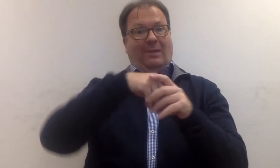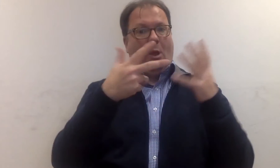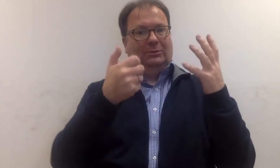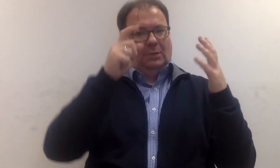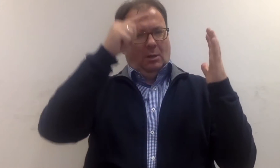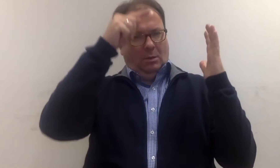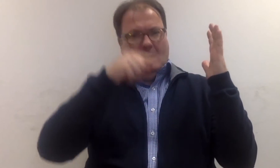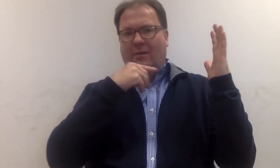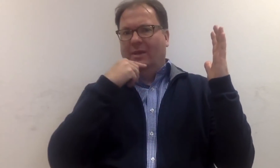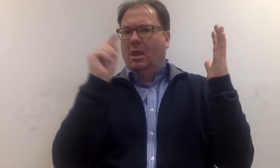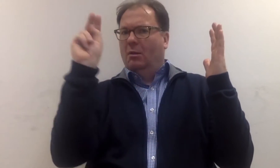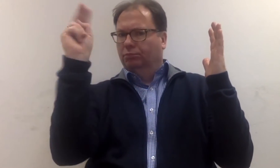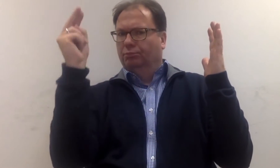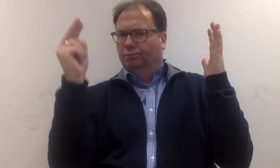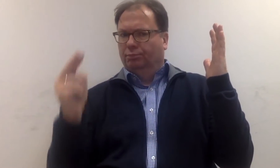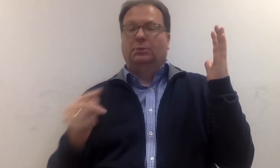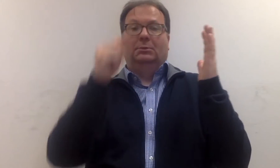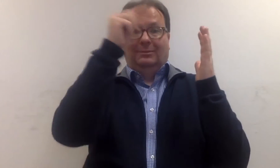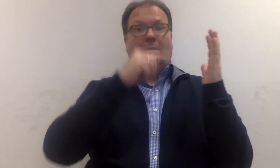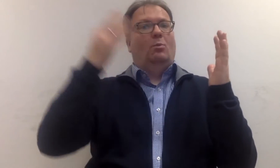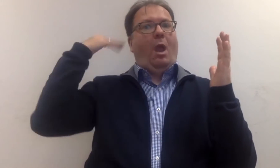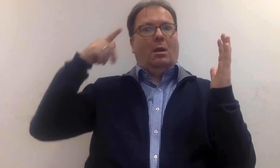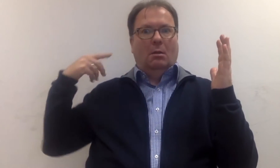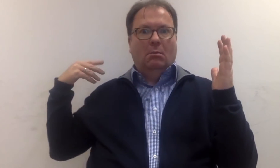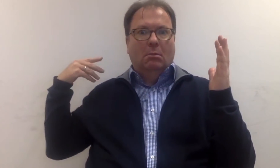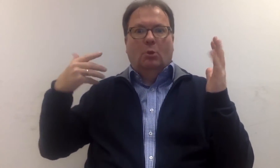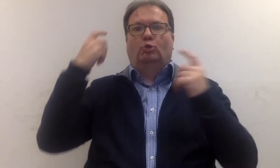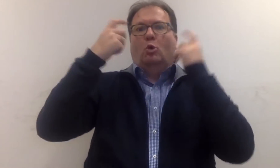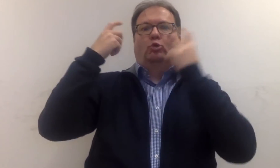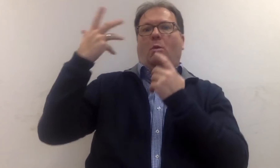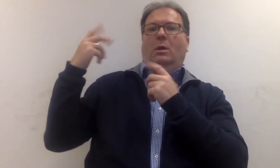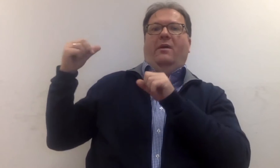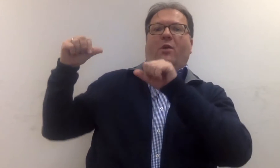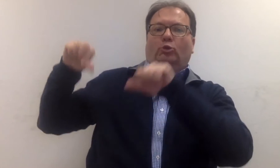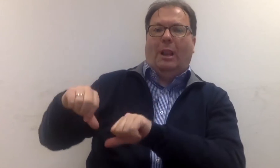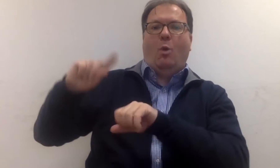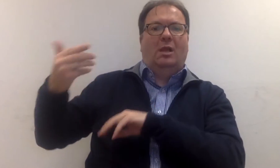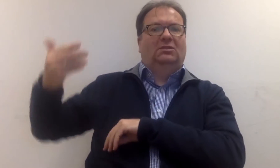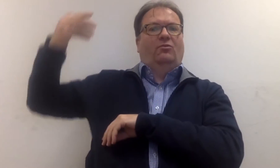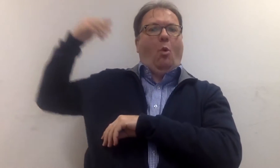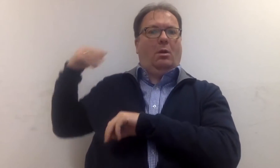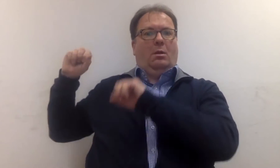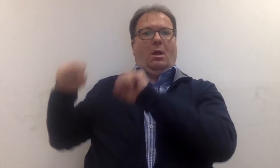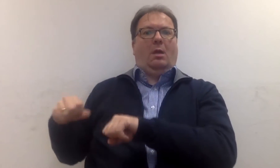Vor Kurzem hatte es 68 Änderungen am Entwurf gegeben. Damit wollte man die Sorgen aufgreifen, das Gesetz würde zu einer Verschlechterung führen.